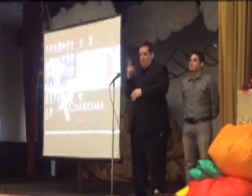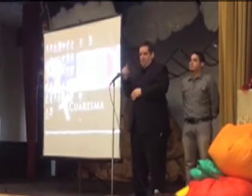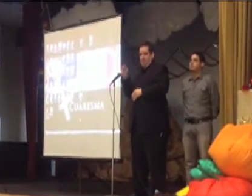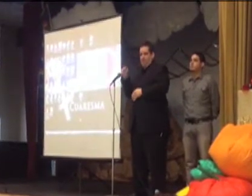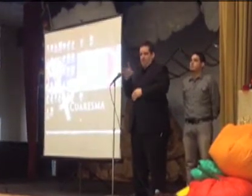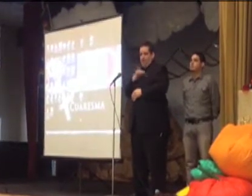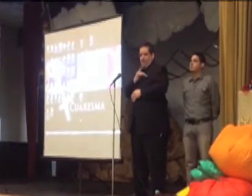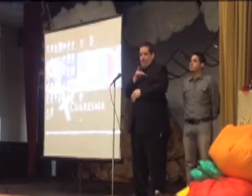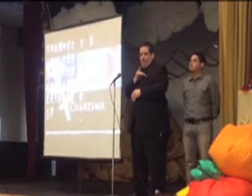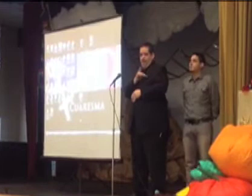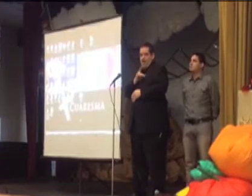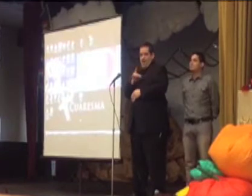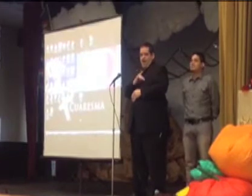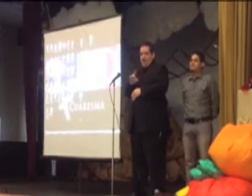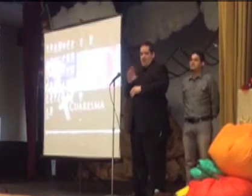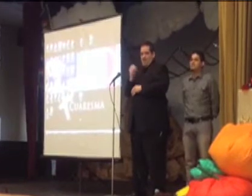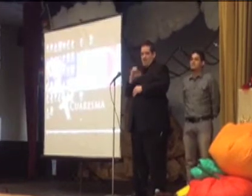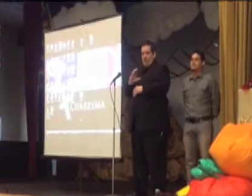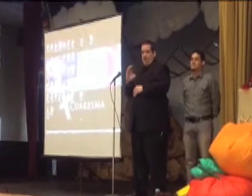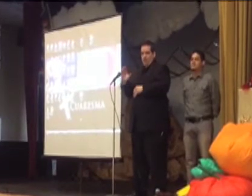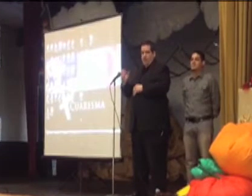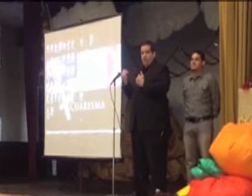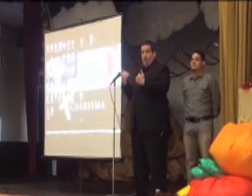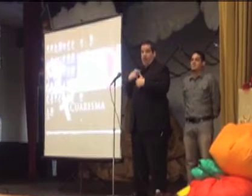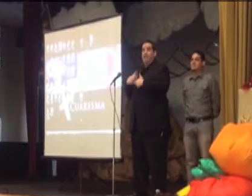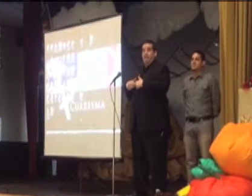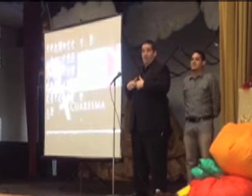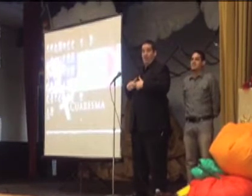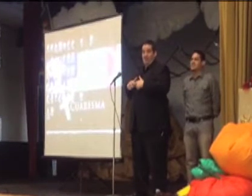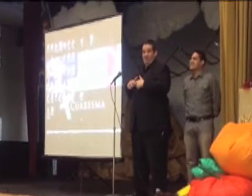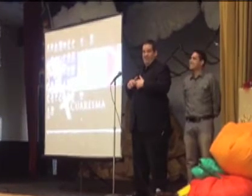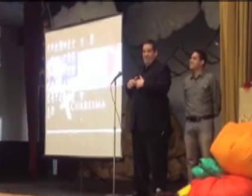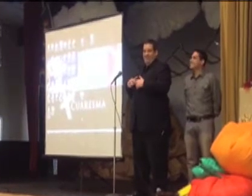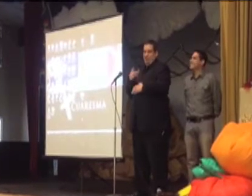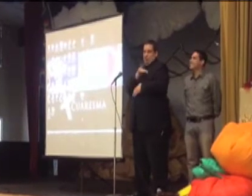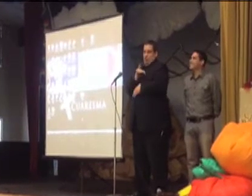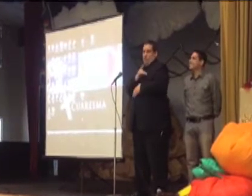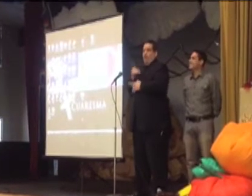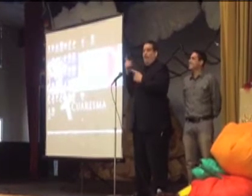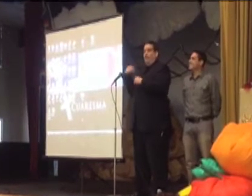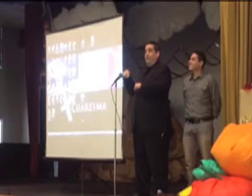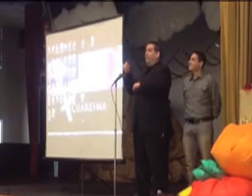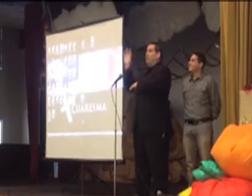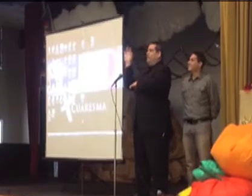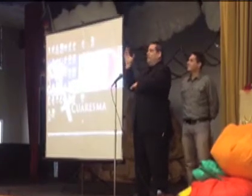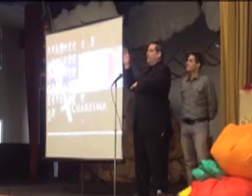han visto en televisión, novelas, que tienen closed caption ahora en español, son novelas que vienen ¿de dónde?,